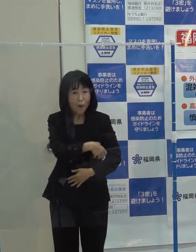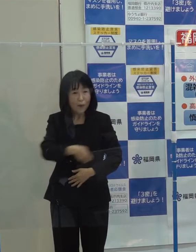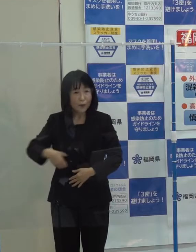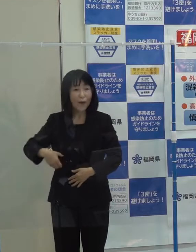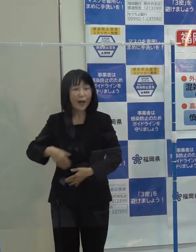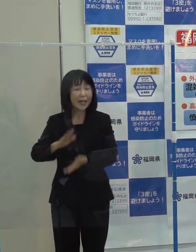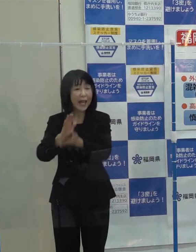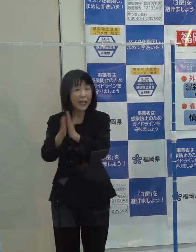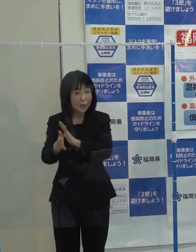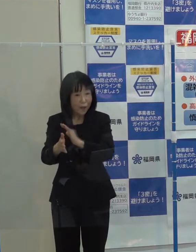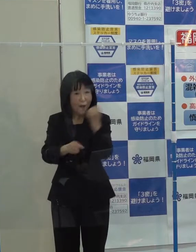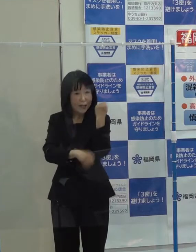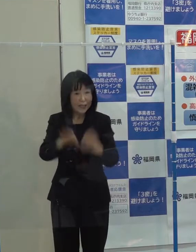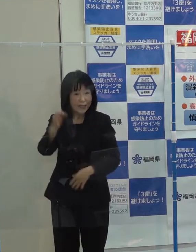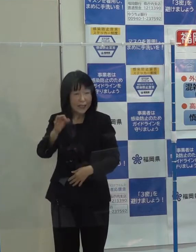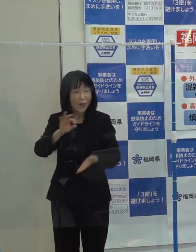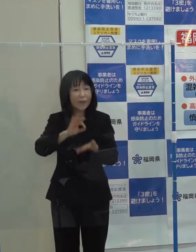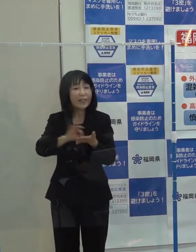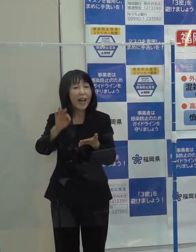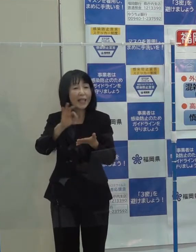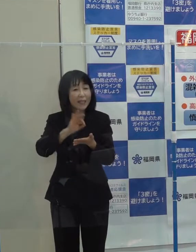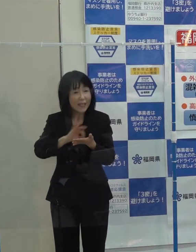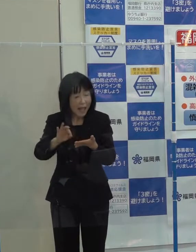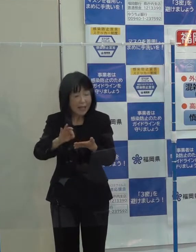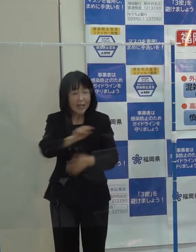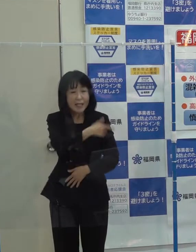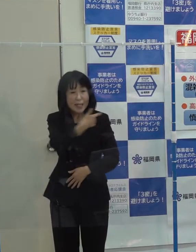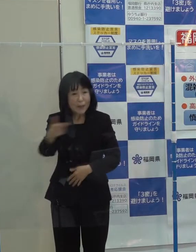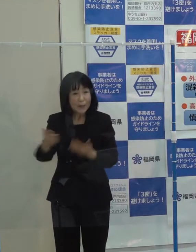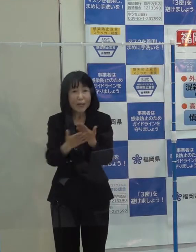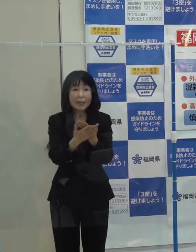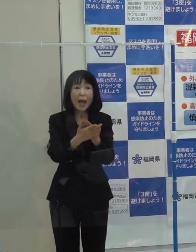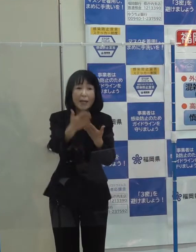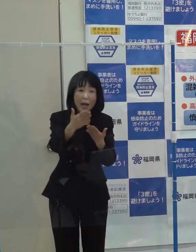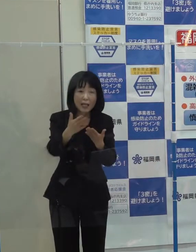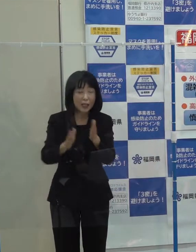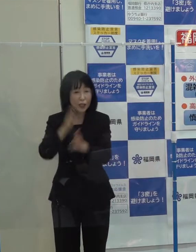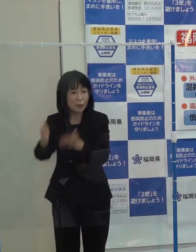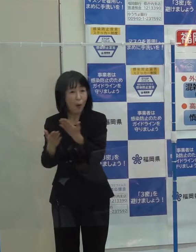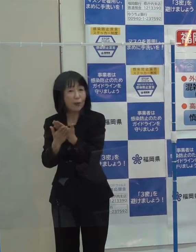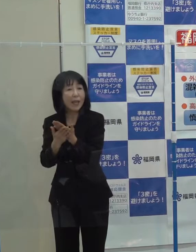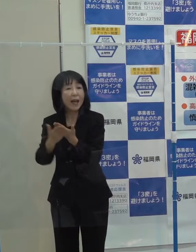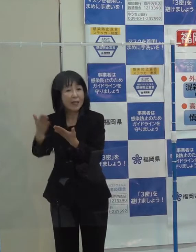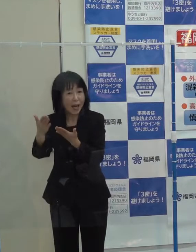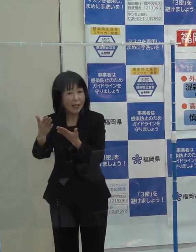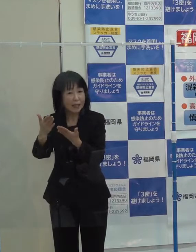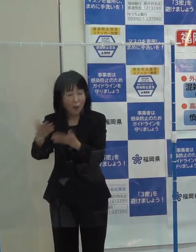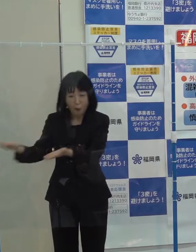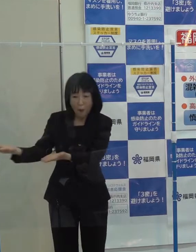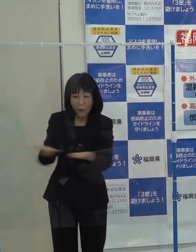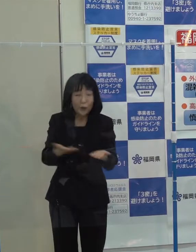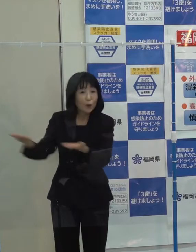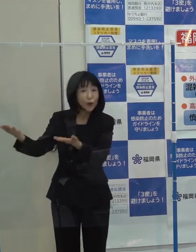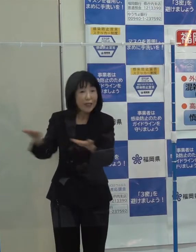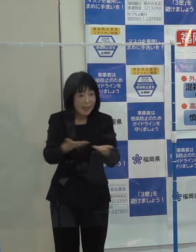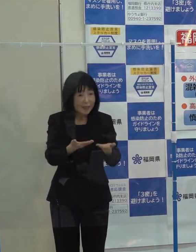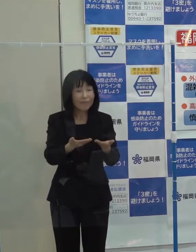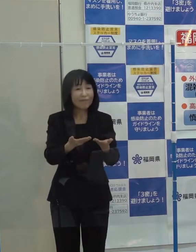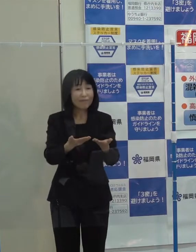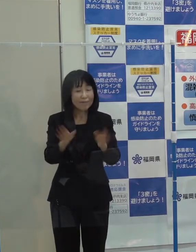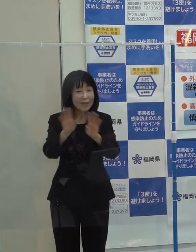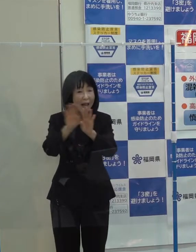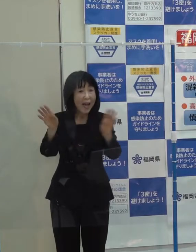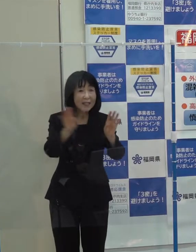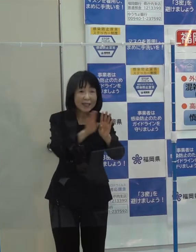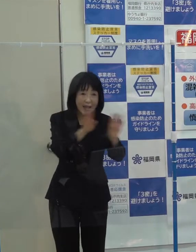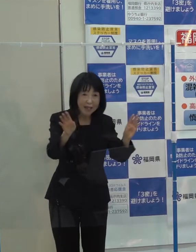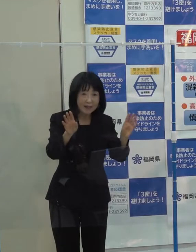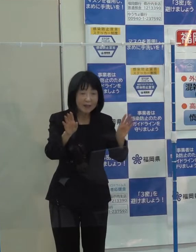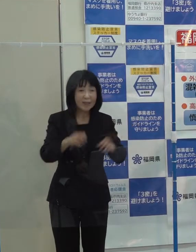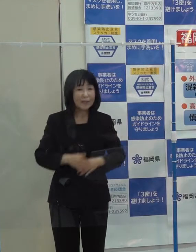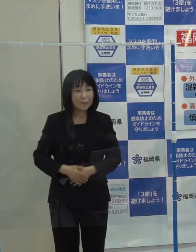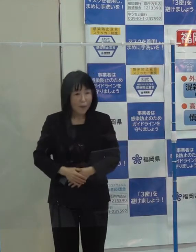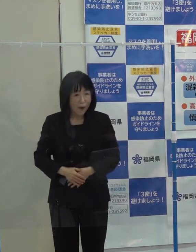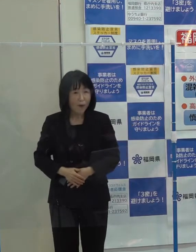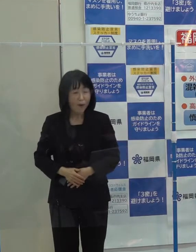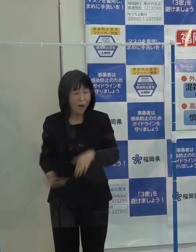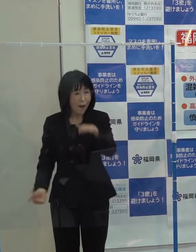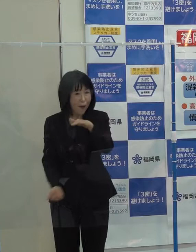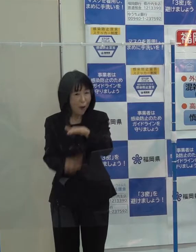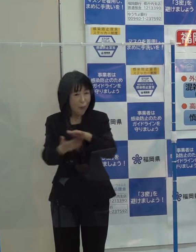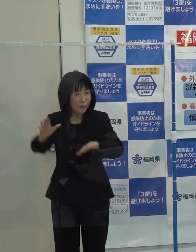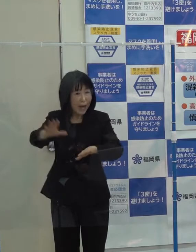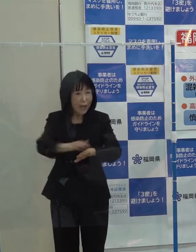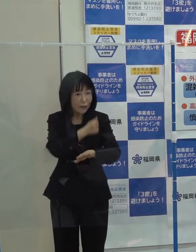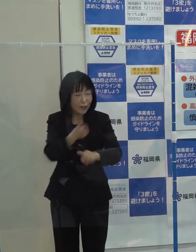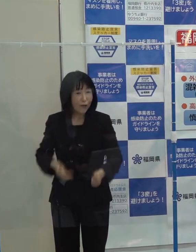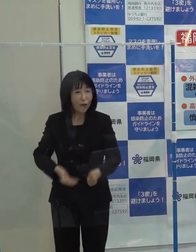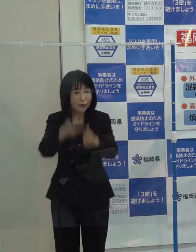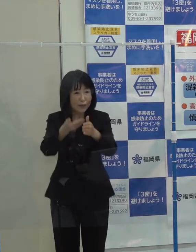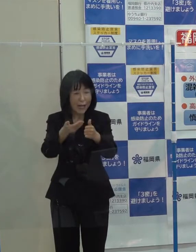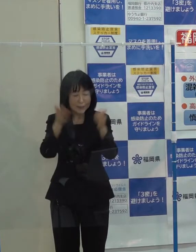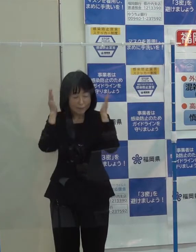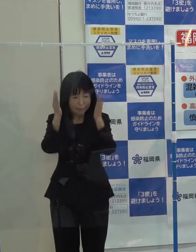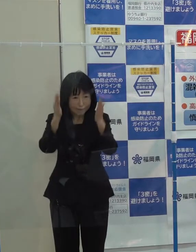北九州での国際大会のような大規模スポーツ大会等の誘致や開催と トップアスリートの育成に力を入れていきたいと考えています